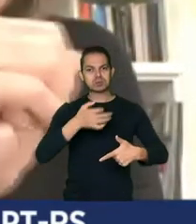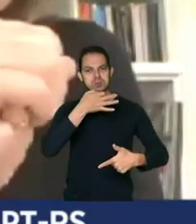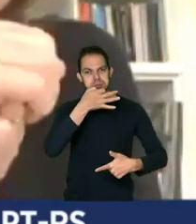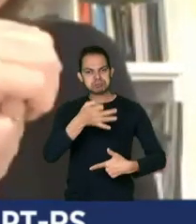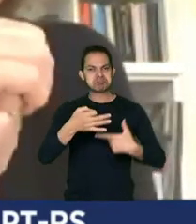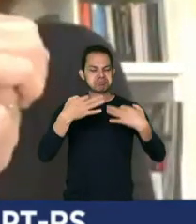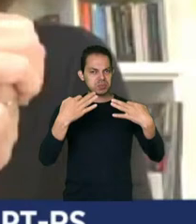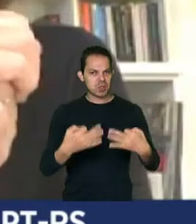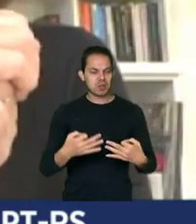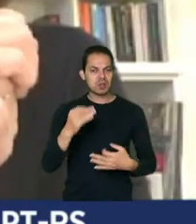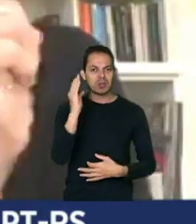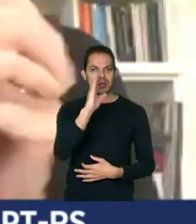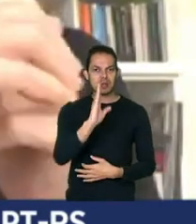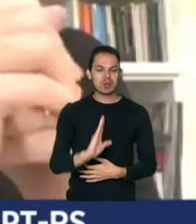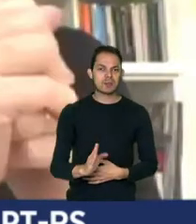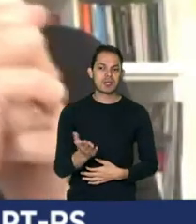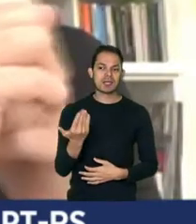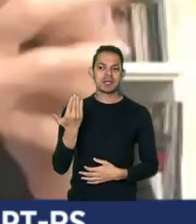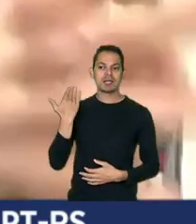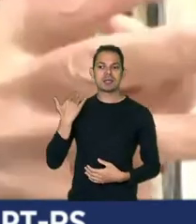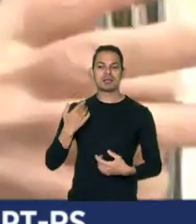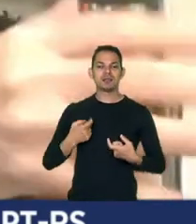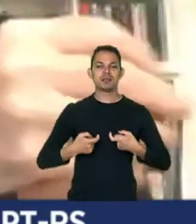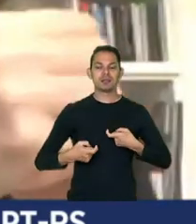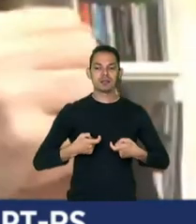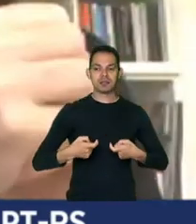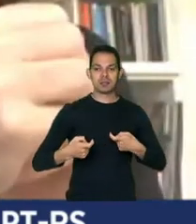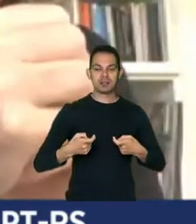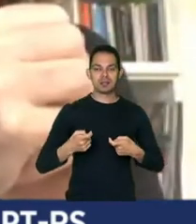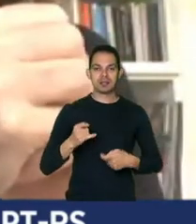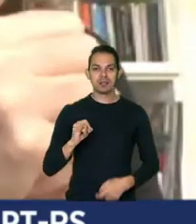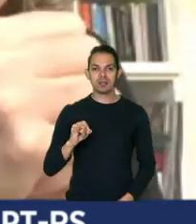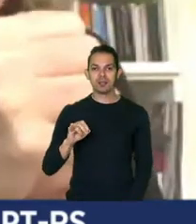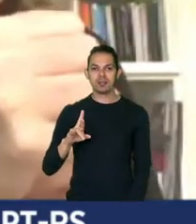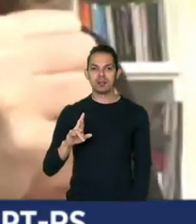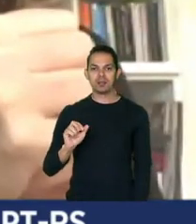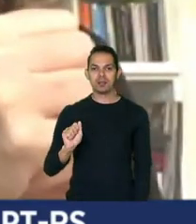INTERNACIONAIS, E ELE TAMBÉM QUANDO PRESIDENTE ENFRENTOU E POSICIONOU MUITO BEM O BRASIL QUANDO DA GUERRA DO IRAQUE,